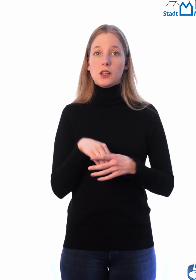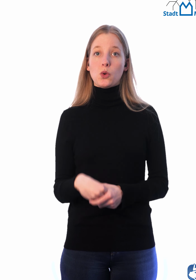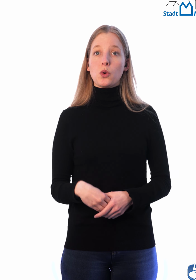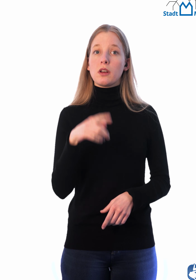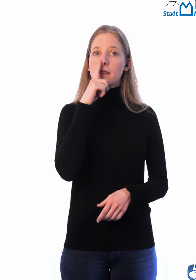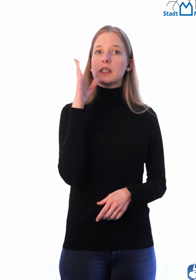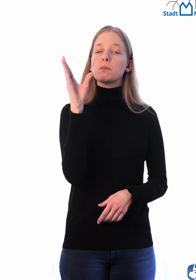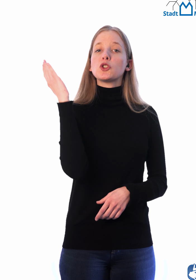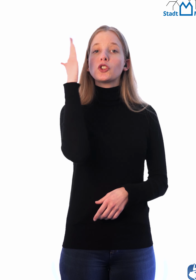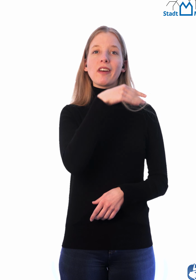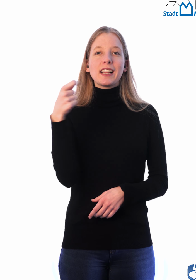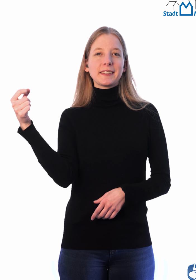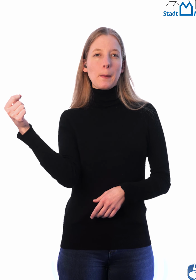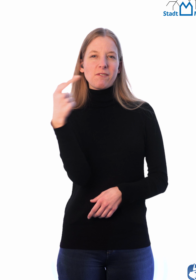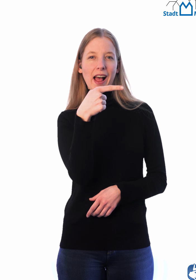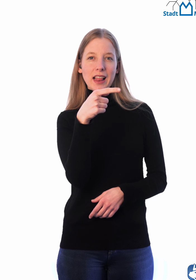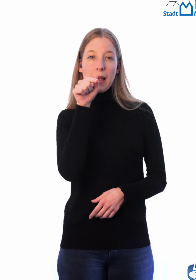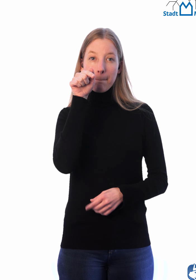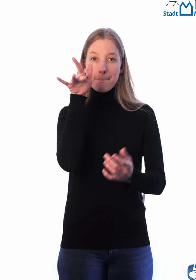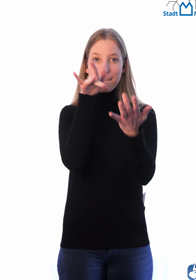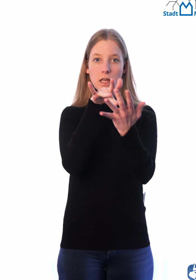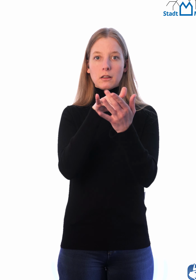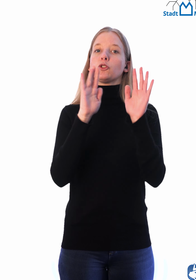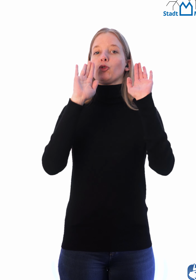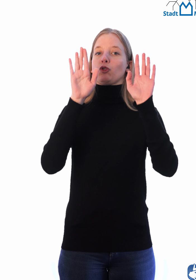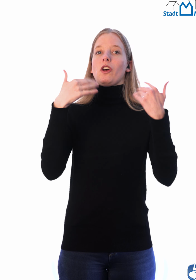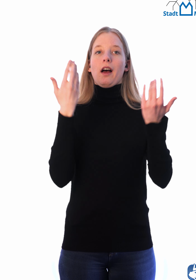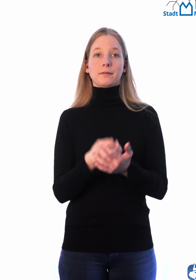Es wird über die schwarze Pfeiltaste in der Mitte gestartet.